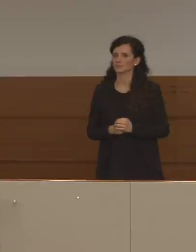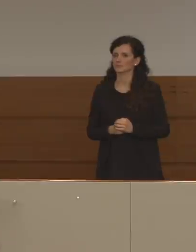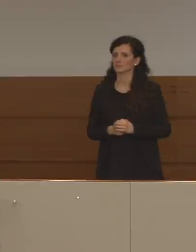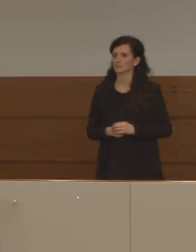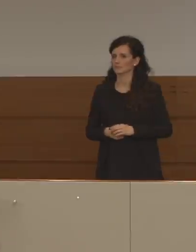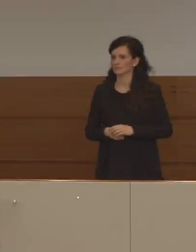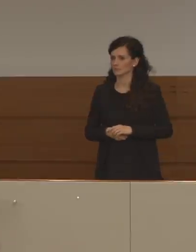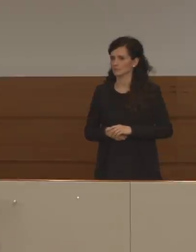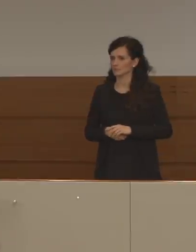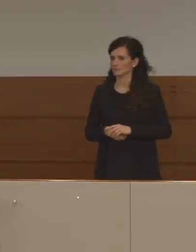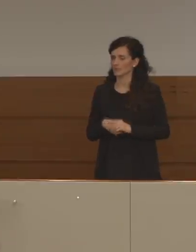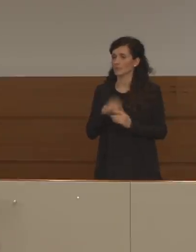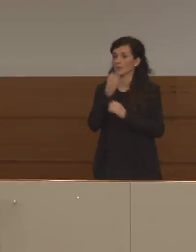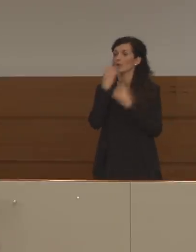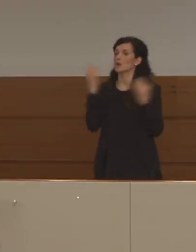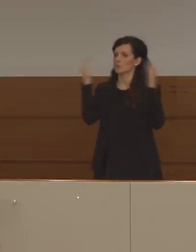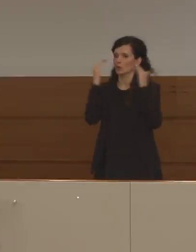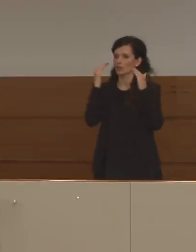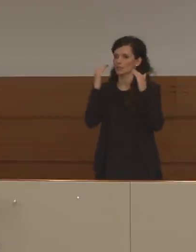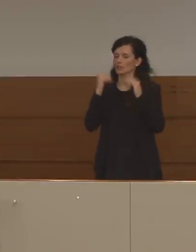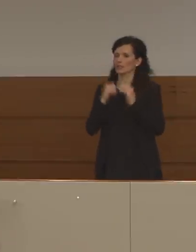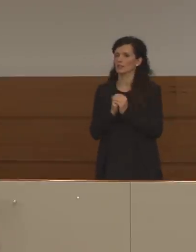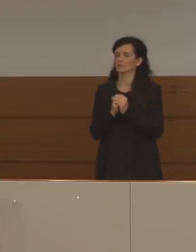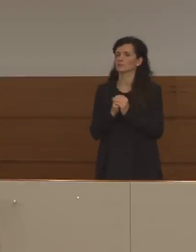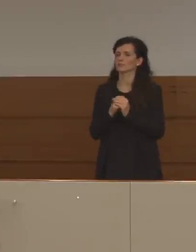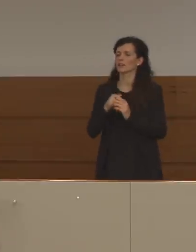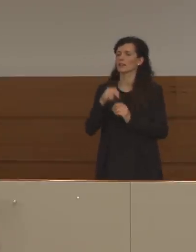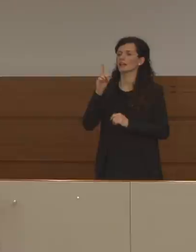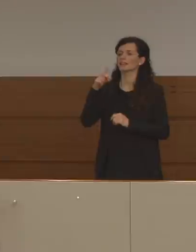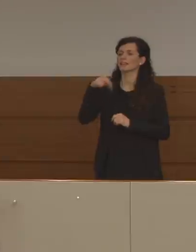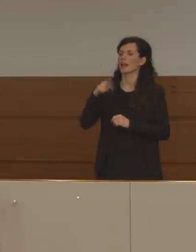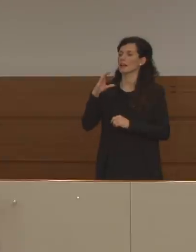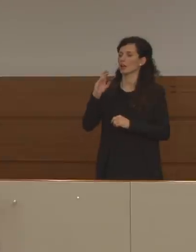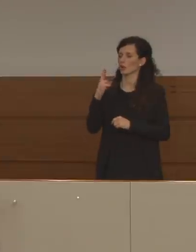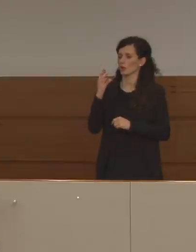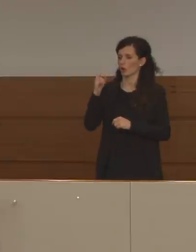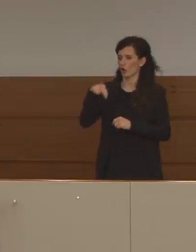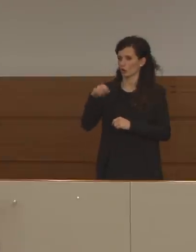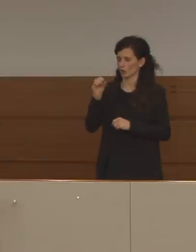(domanda giornalista) Buonasera, Giorgia Sartor dell'Adnkron, io volevo chiedere sulla questione delle